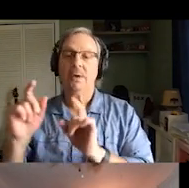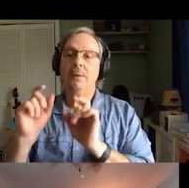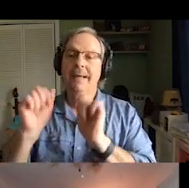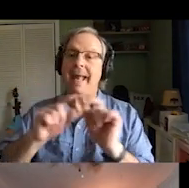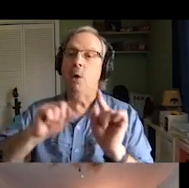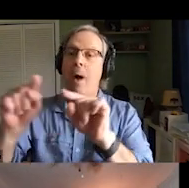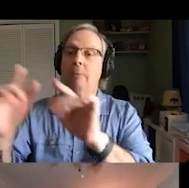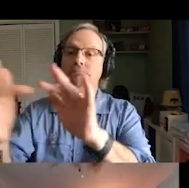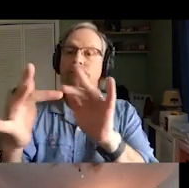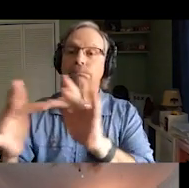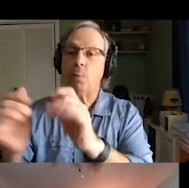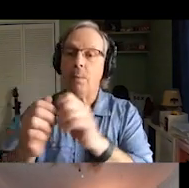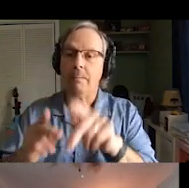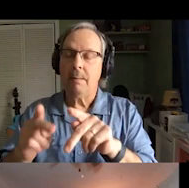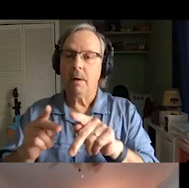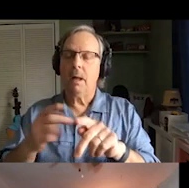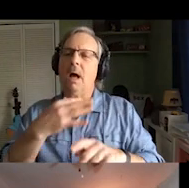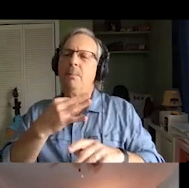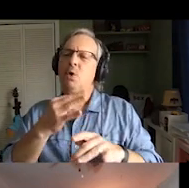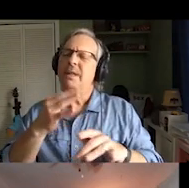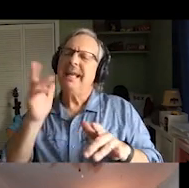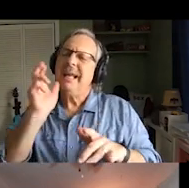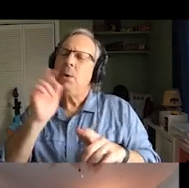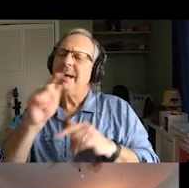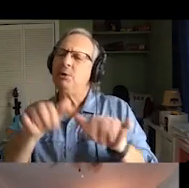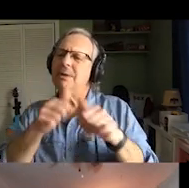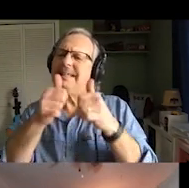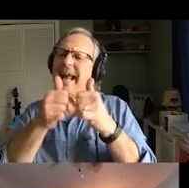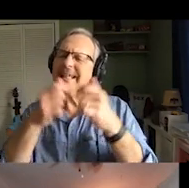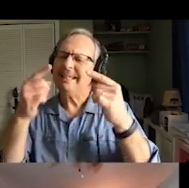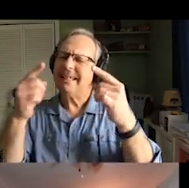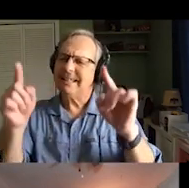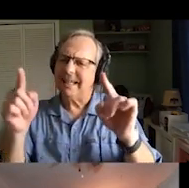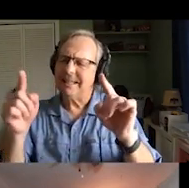Tengo curiosidad por conocer los desafíos y éxitos que tuvo en Imani al conectarse con los clientes